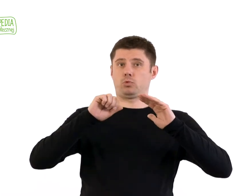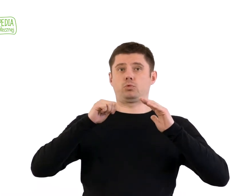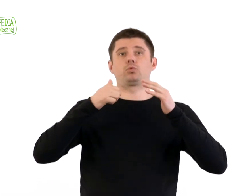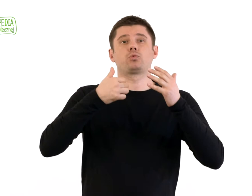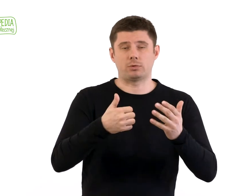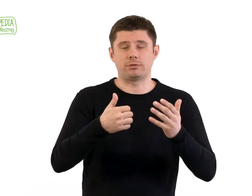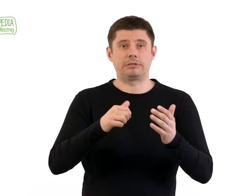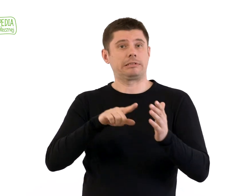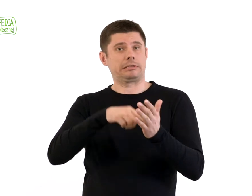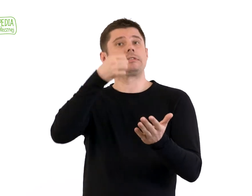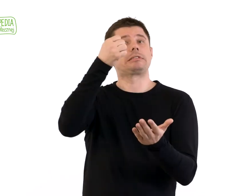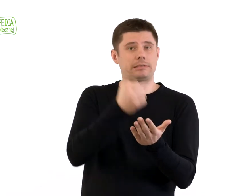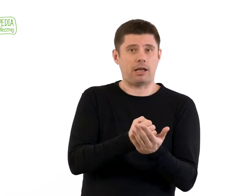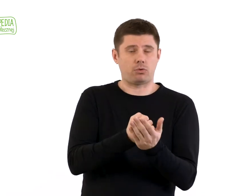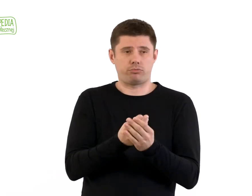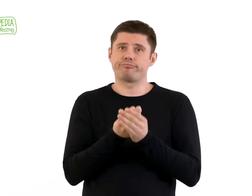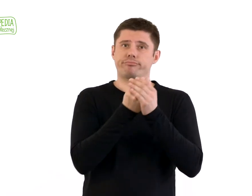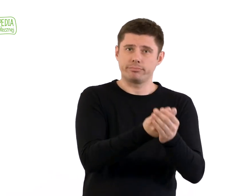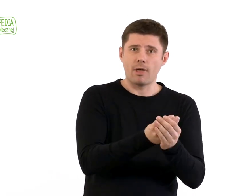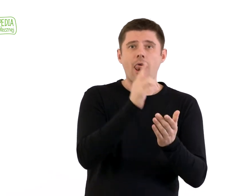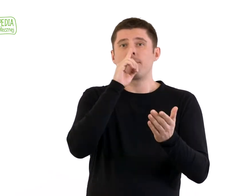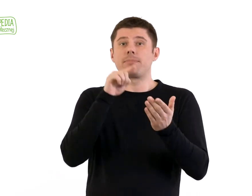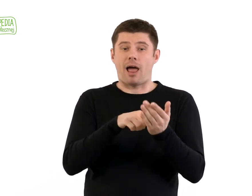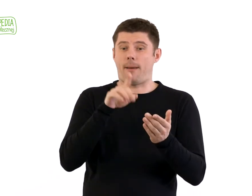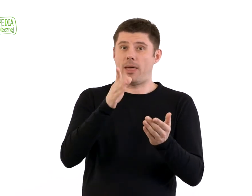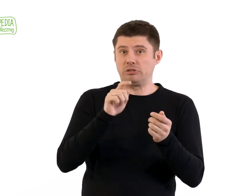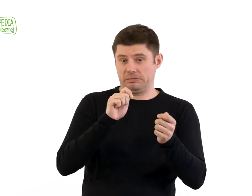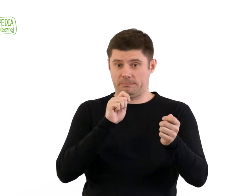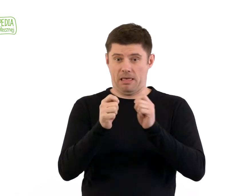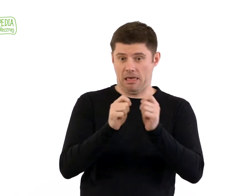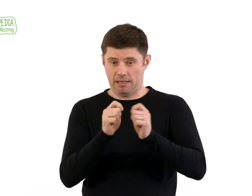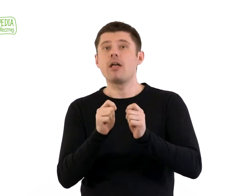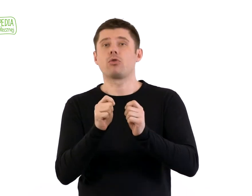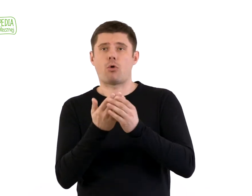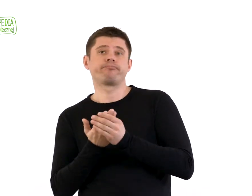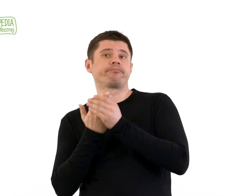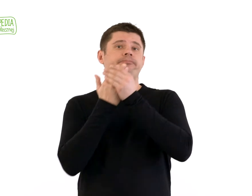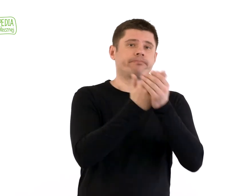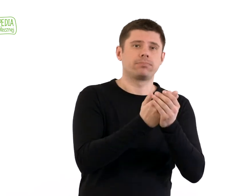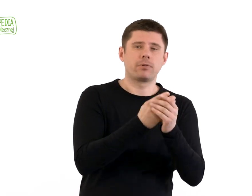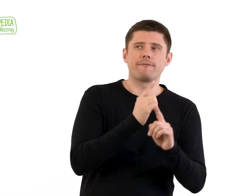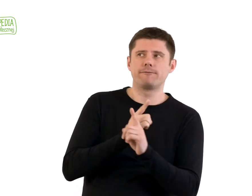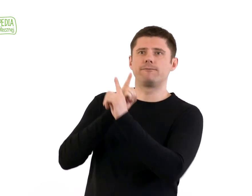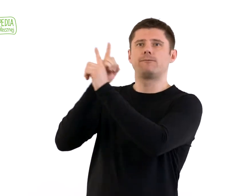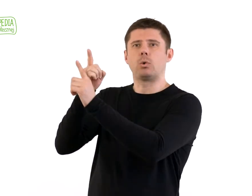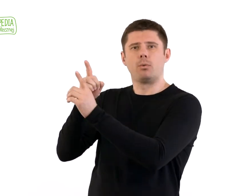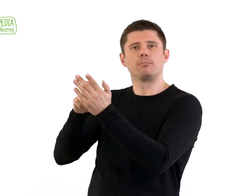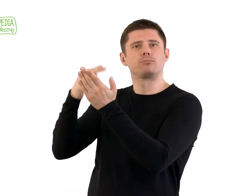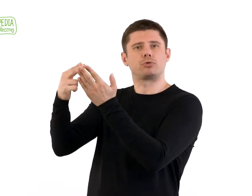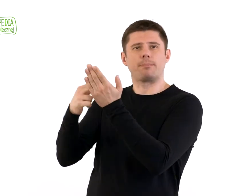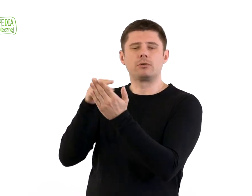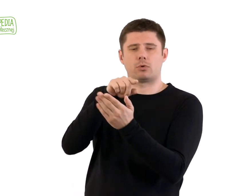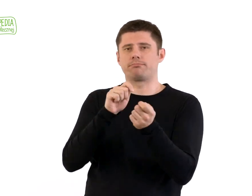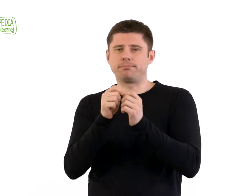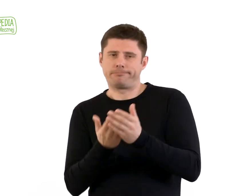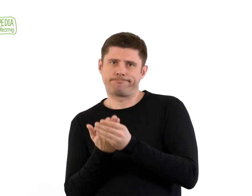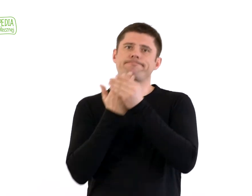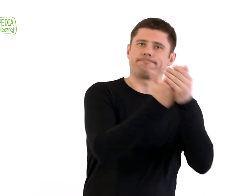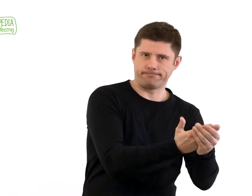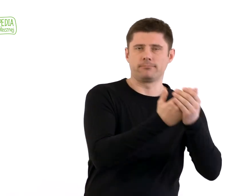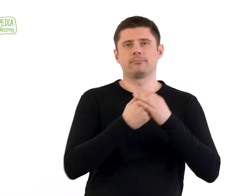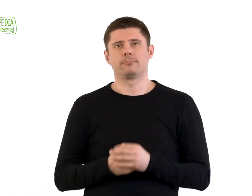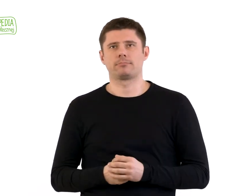6. statut – składamy jedynie wówczas, kiedy organizacja zmieniła zapisy statutowe, dostosowując je do wymogów ustawy.